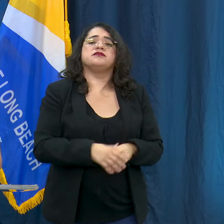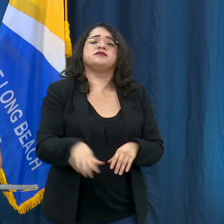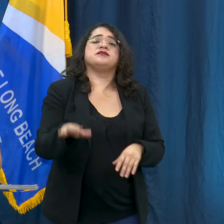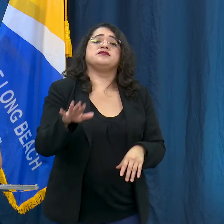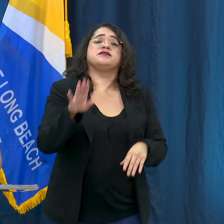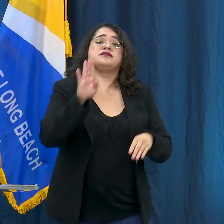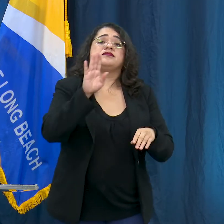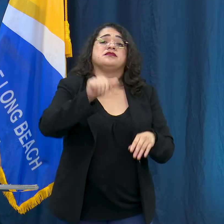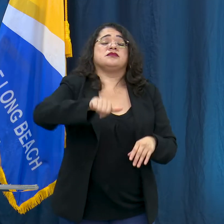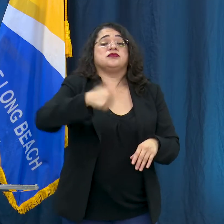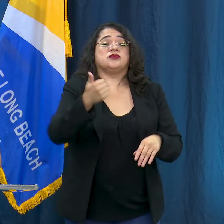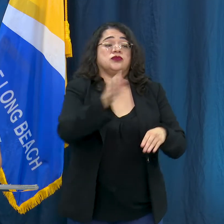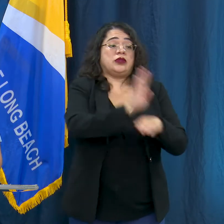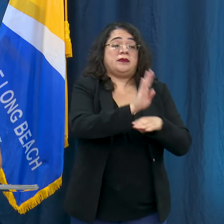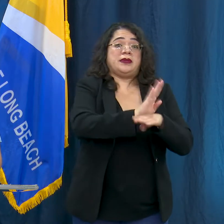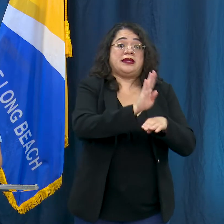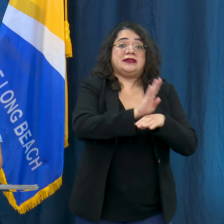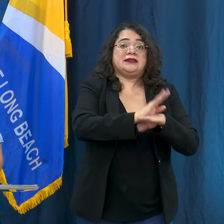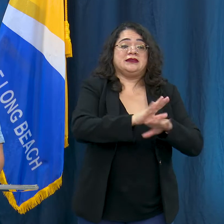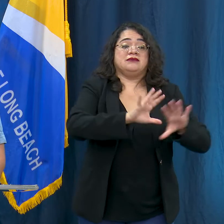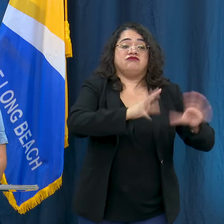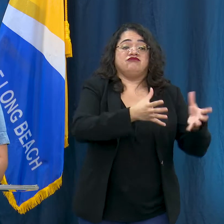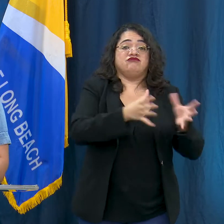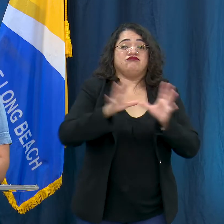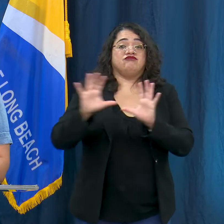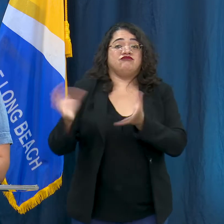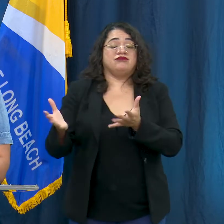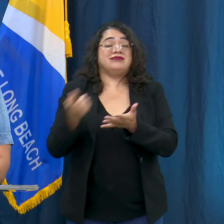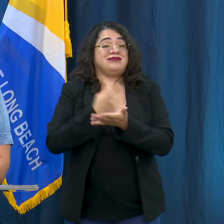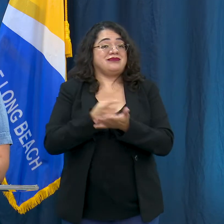que pueden rear semana pasado algo venado Newsom anunció